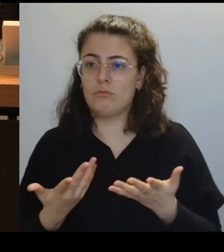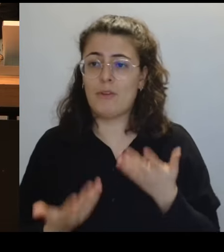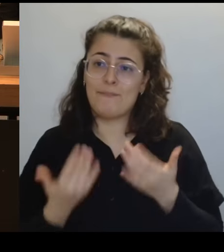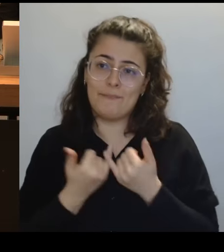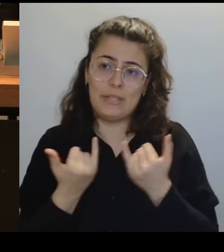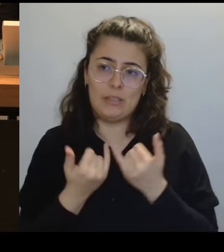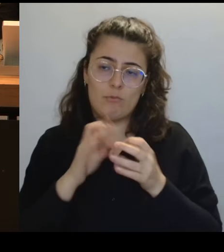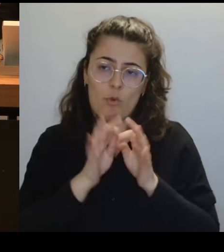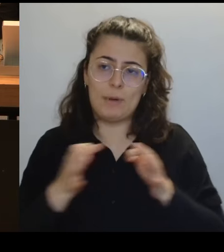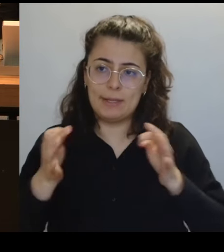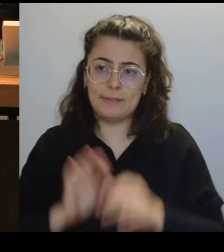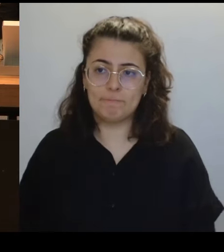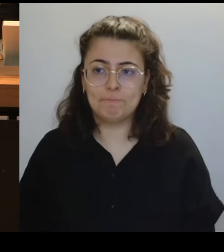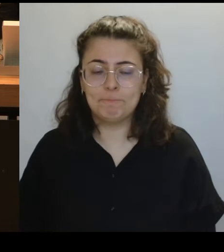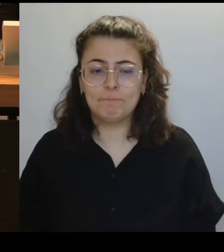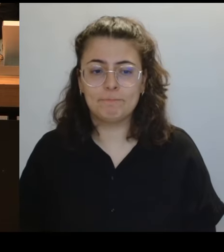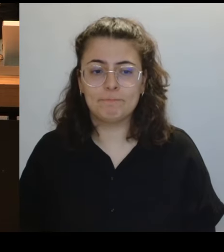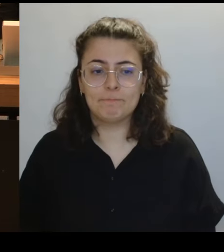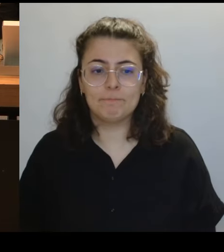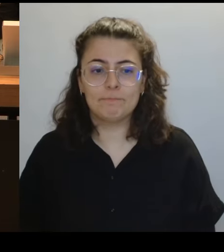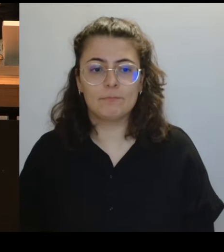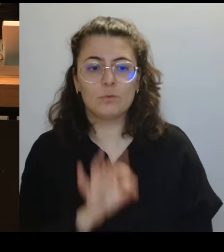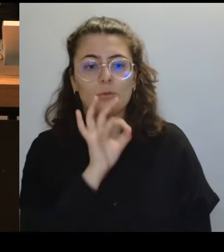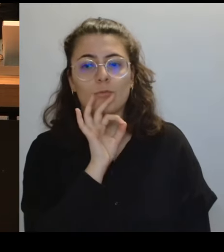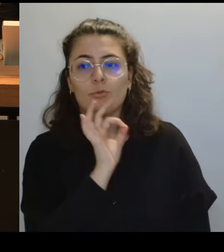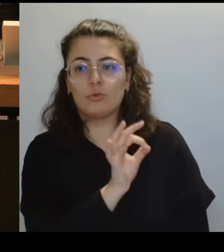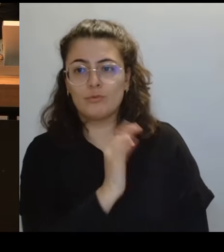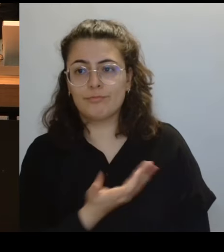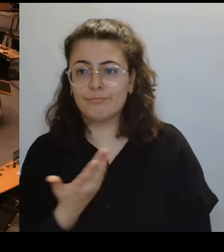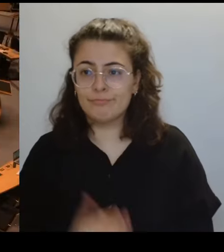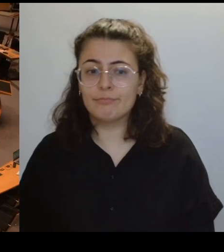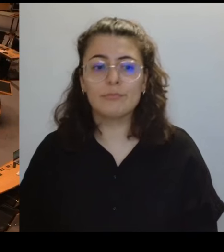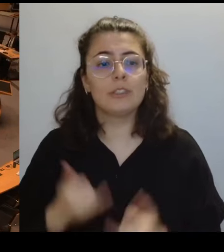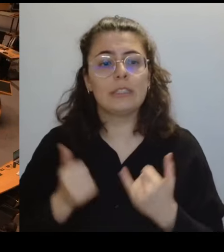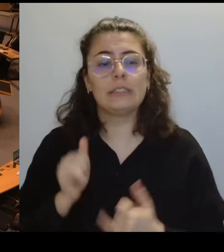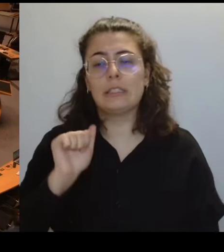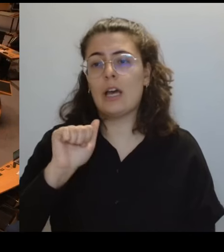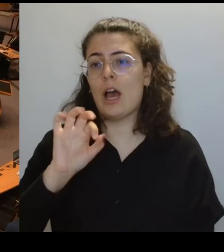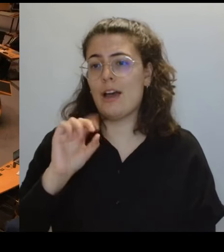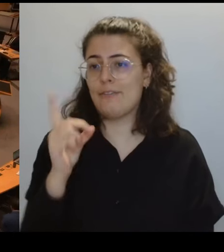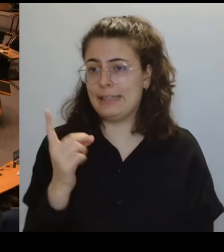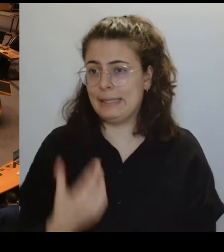(Rednerwechsel) (Beifall) Gut, dann folgt die AfD-Fraktion, und zwar mit der Abgeordneten Auricht bitte schön.